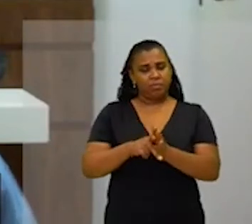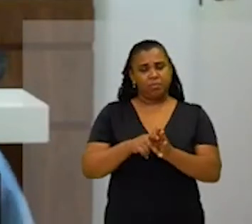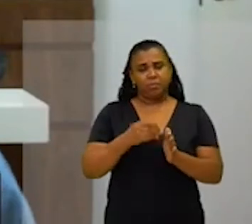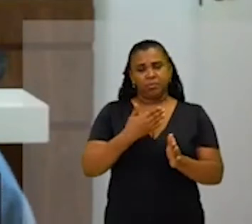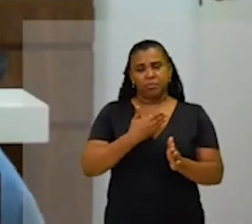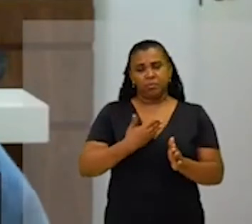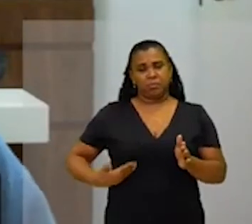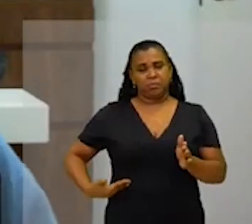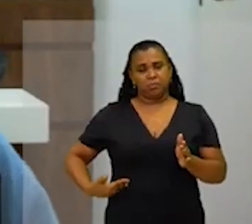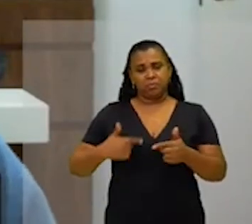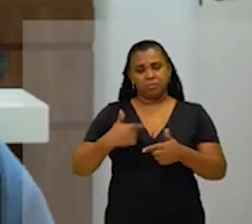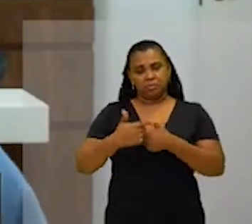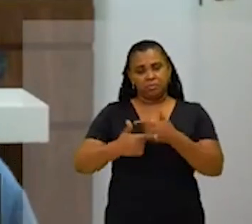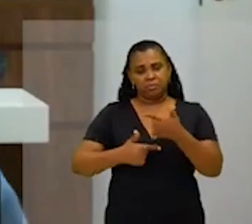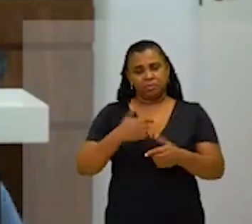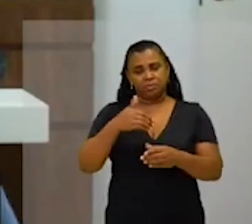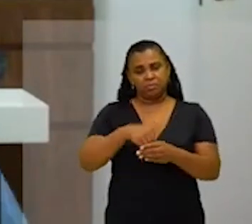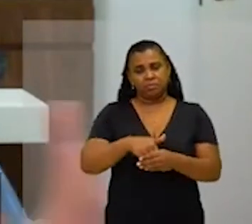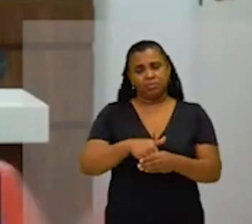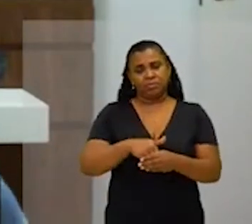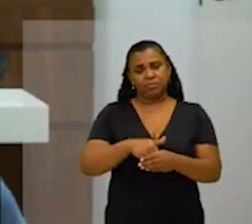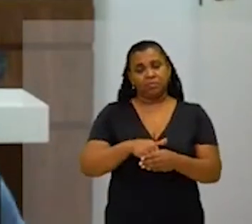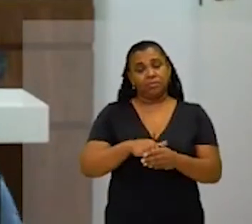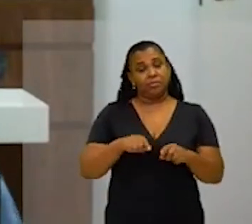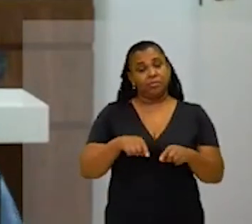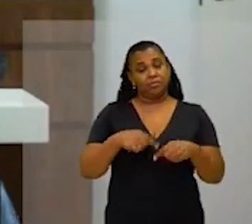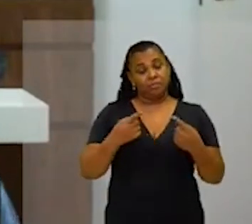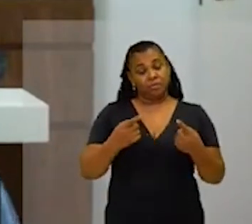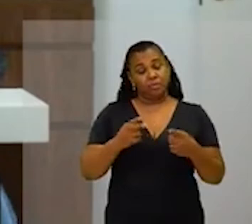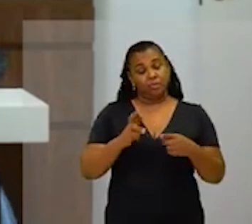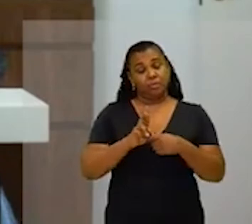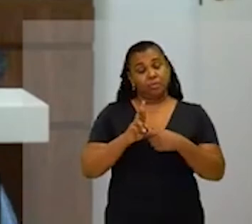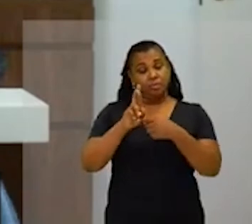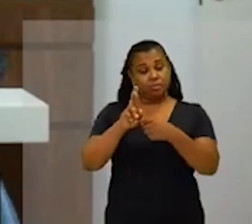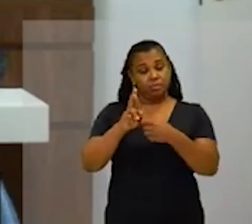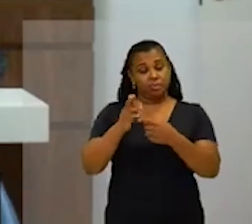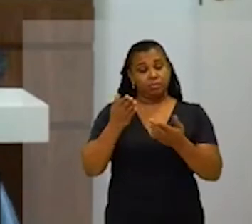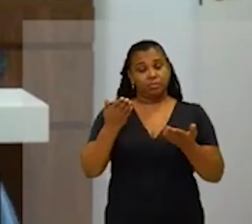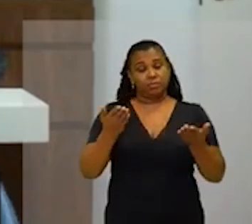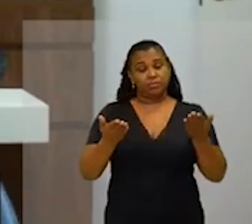eu stipend o recebido por um representante para equalizar as condições de trabalho entre si não